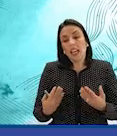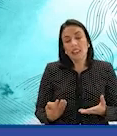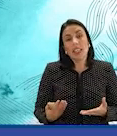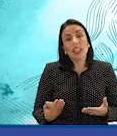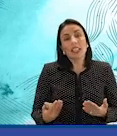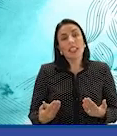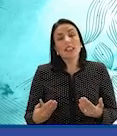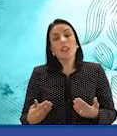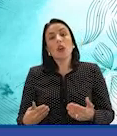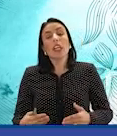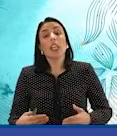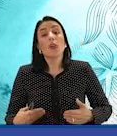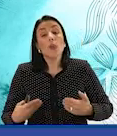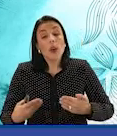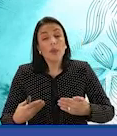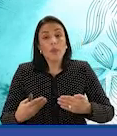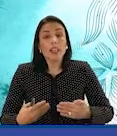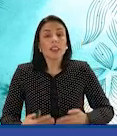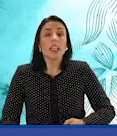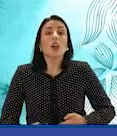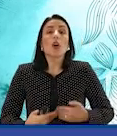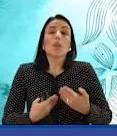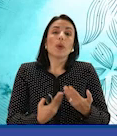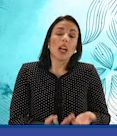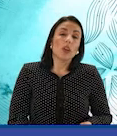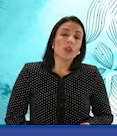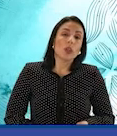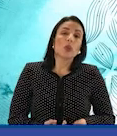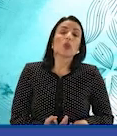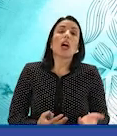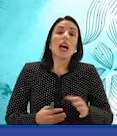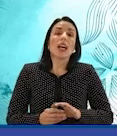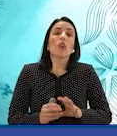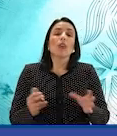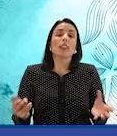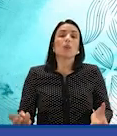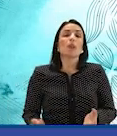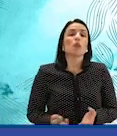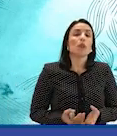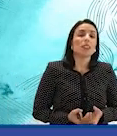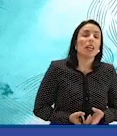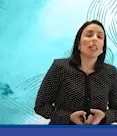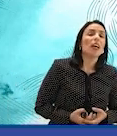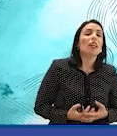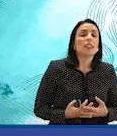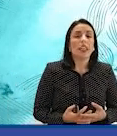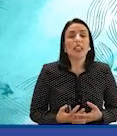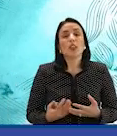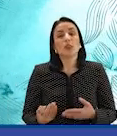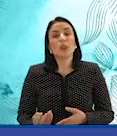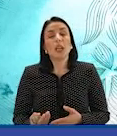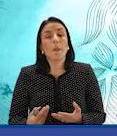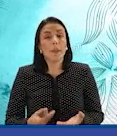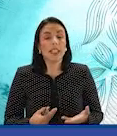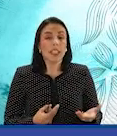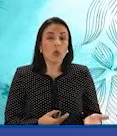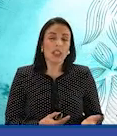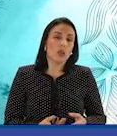hacer la liquidación y nuevamente incorporar los recursos a la corriente presupuestaria del 2024